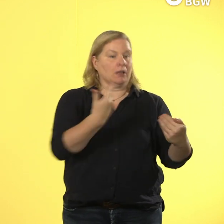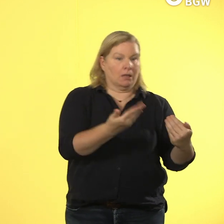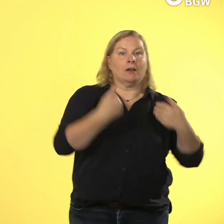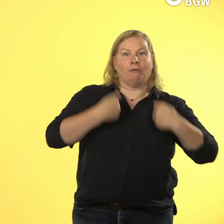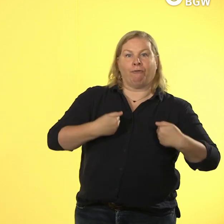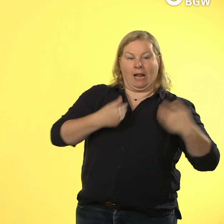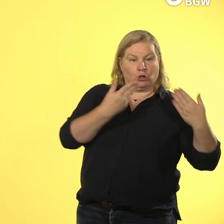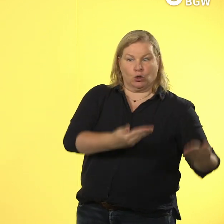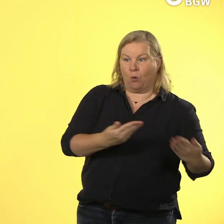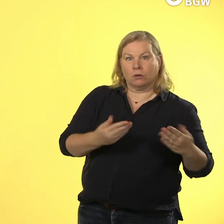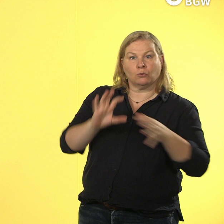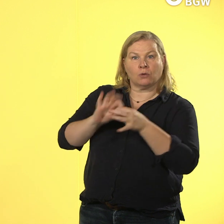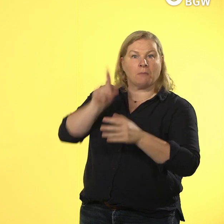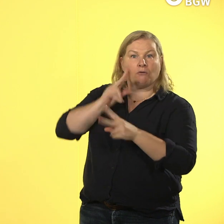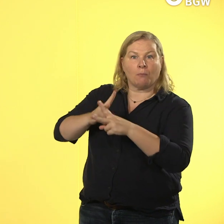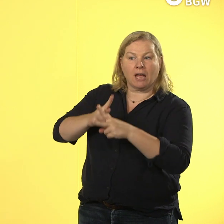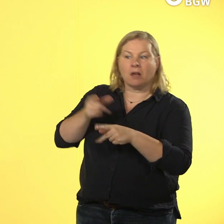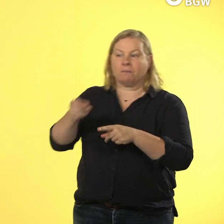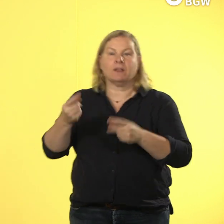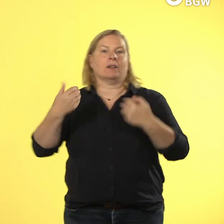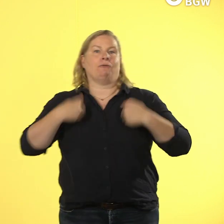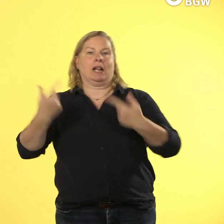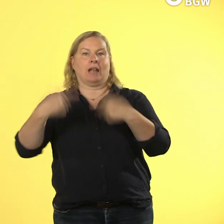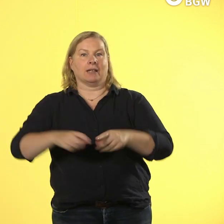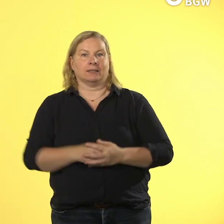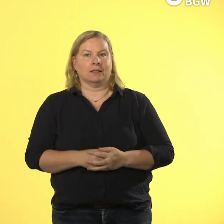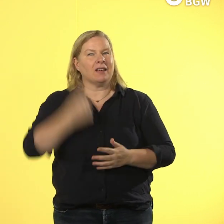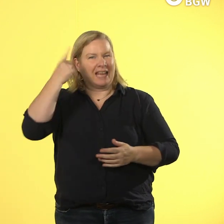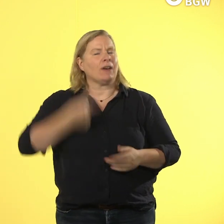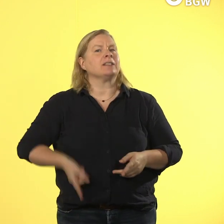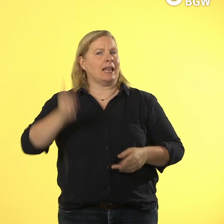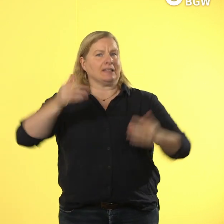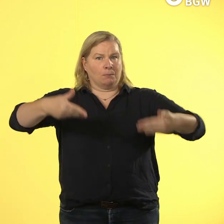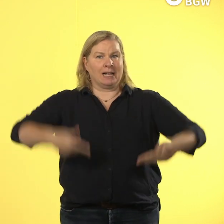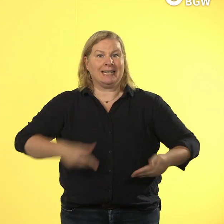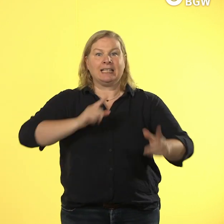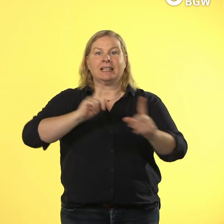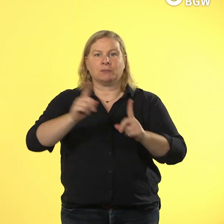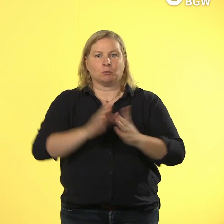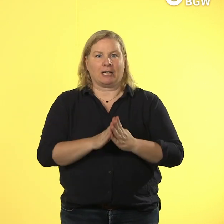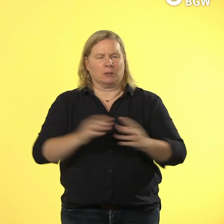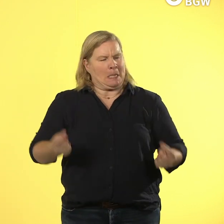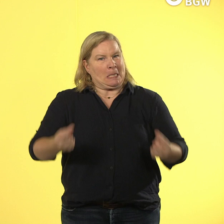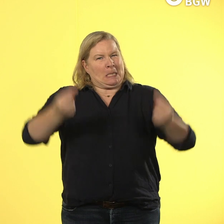die Colts geraucht haben, dass Sie nicht sehr kollegial miteinander umgegangen sind. Und nun sollen Sie auch noch nächste Woche ein gutes Bild abgeben bei